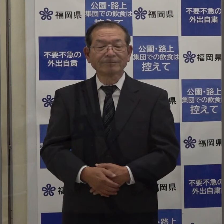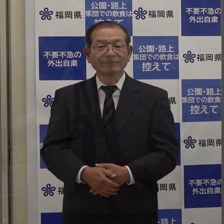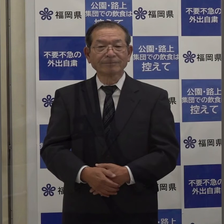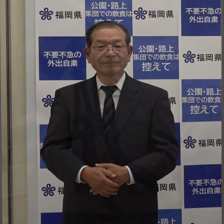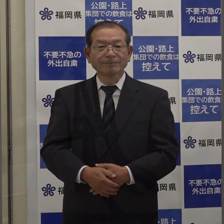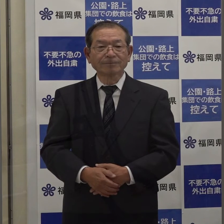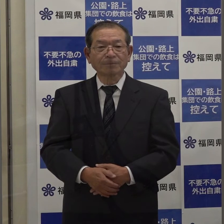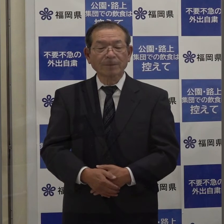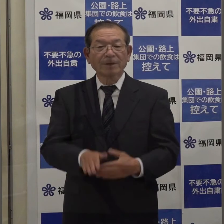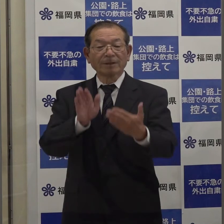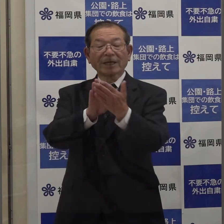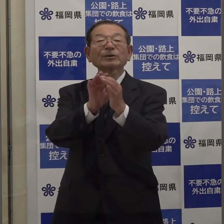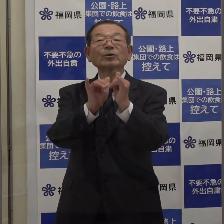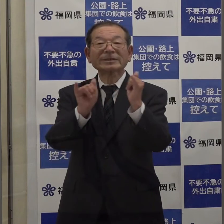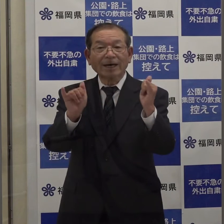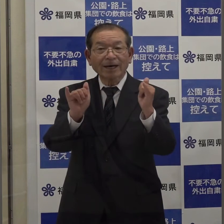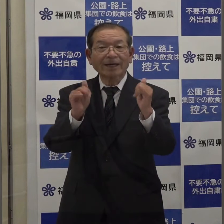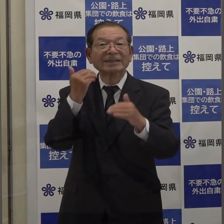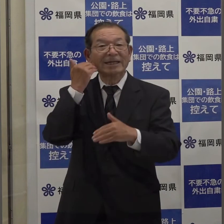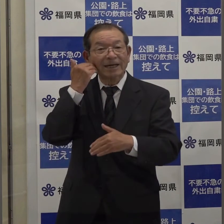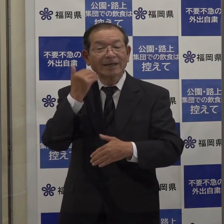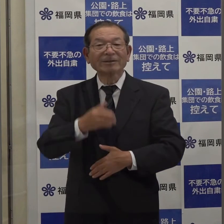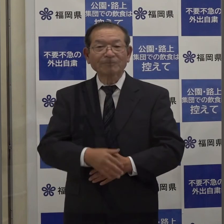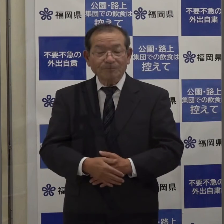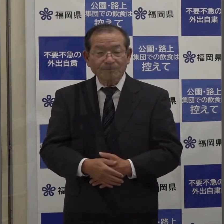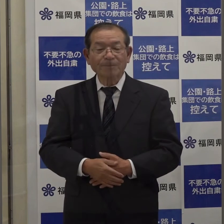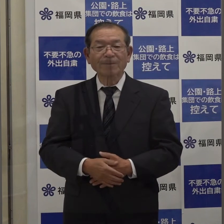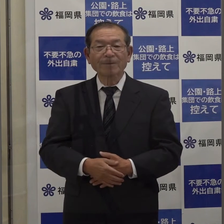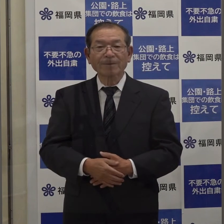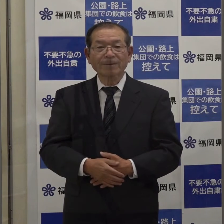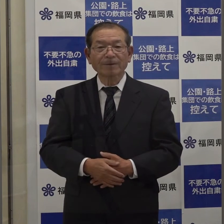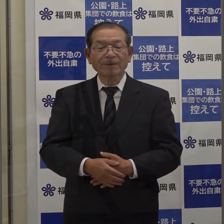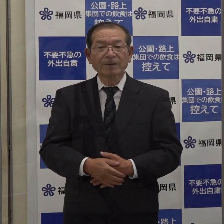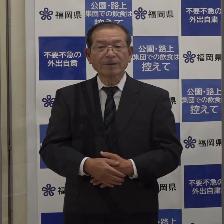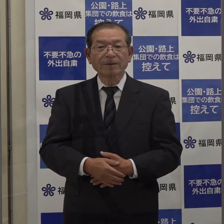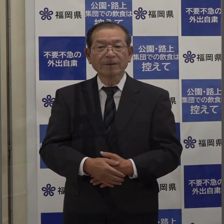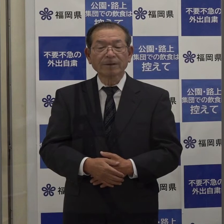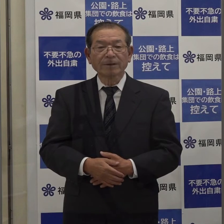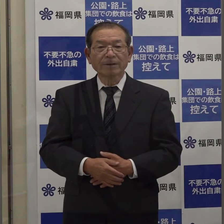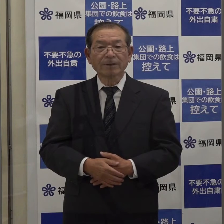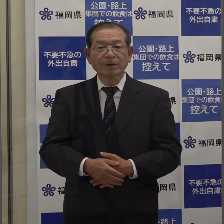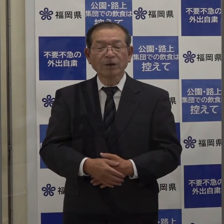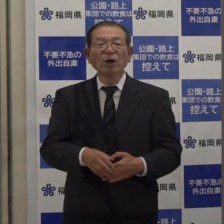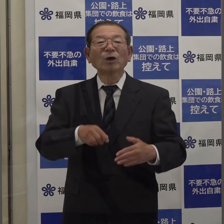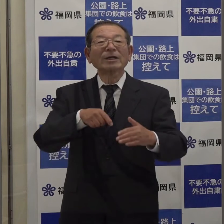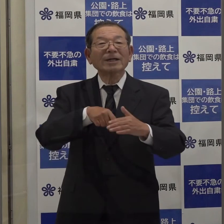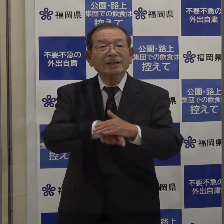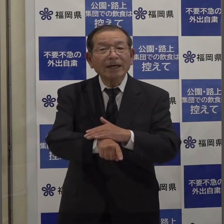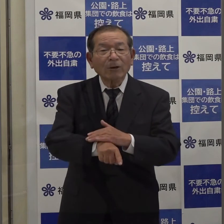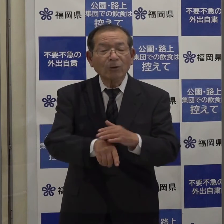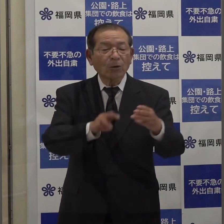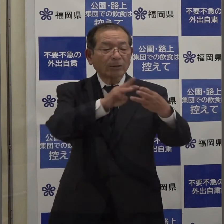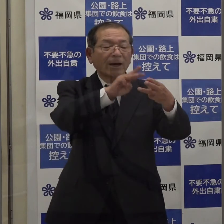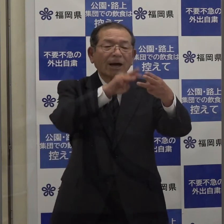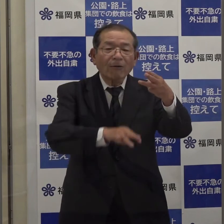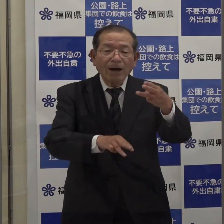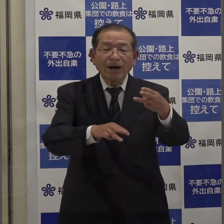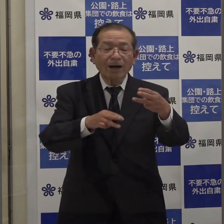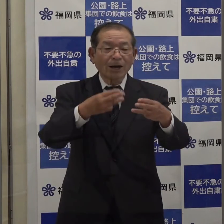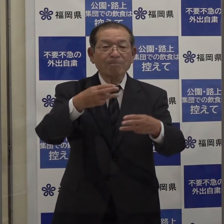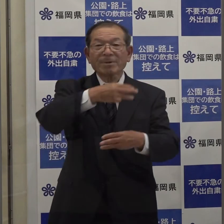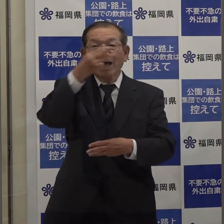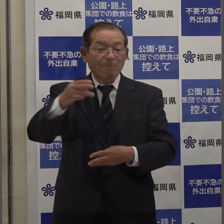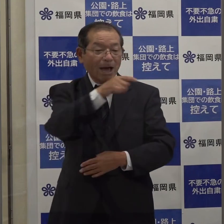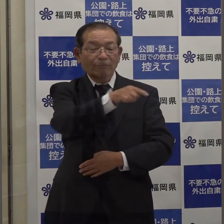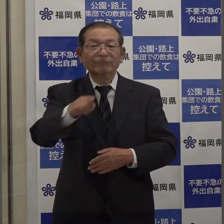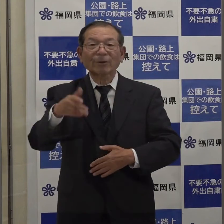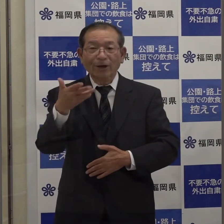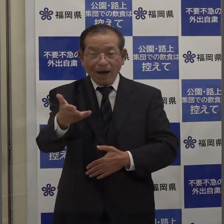対象者ですが これについてはなぜ田川市とみやま市ということにもなりますが